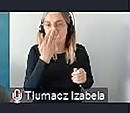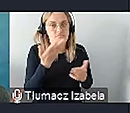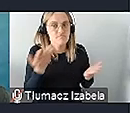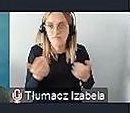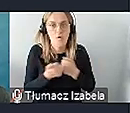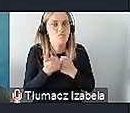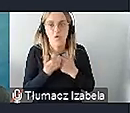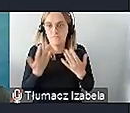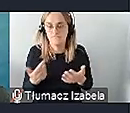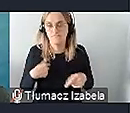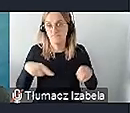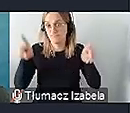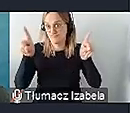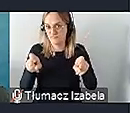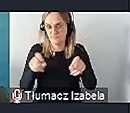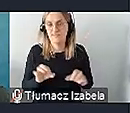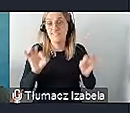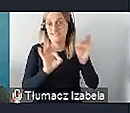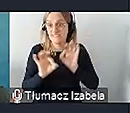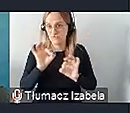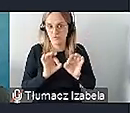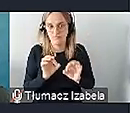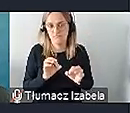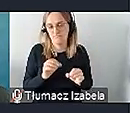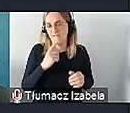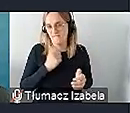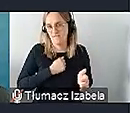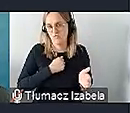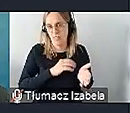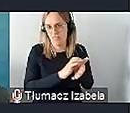Zacznę rysować, mam nadzieję, że w miarę czytelnie,